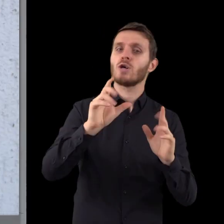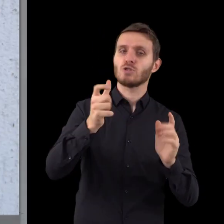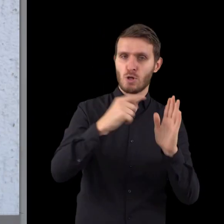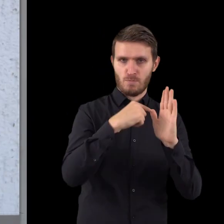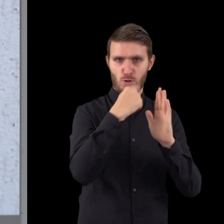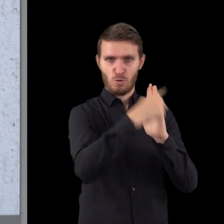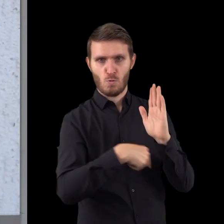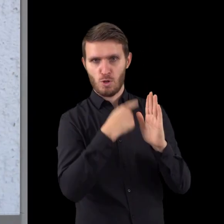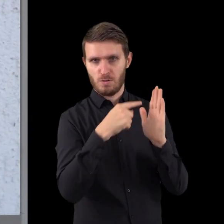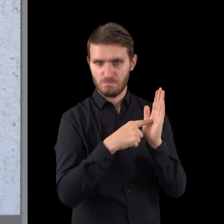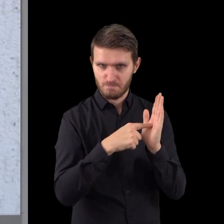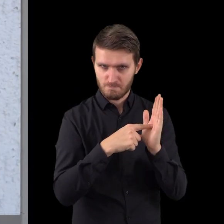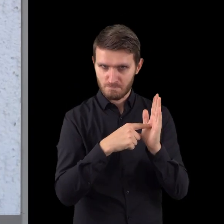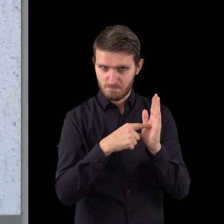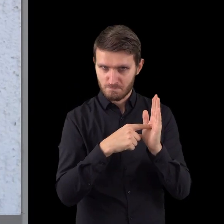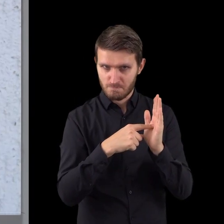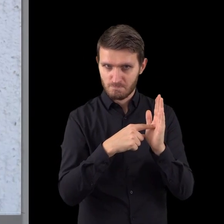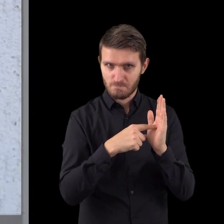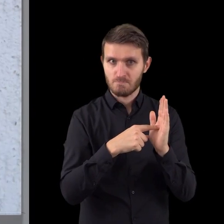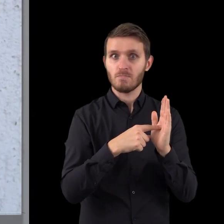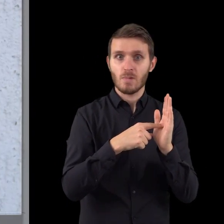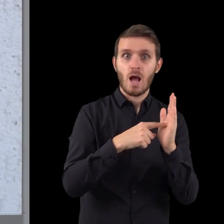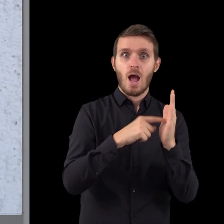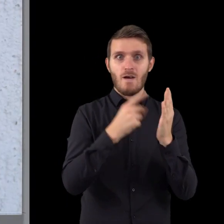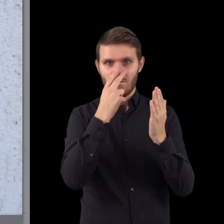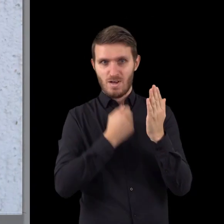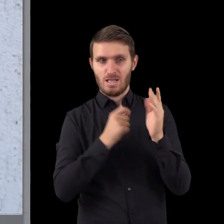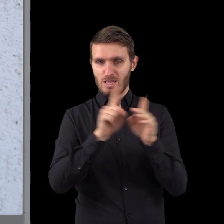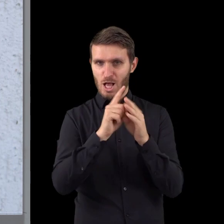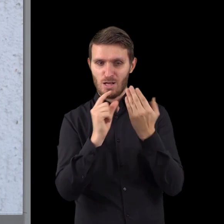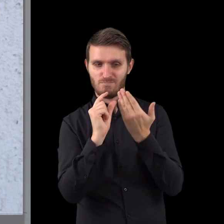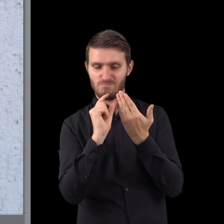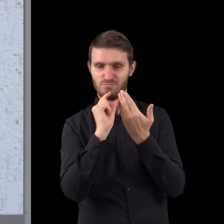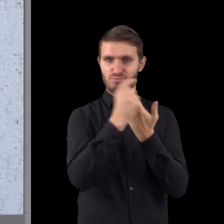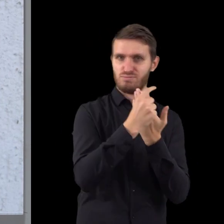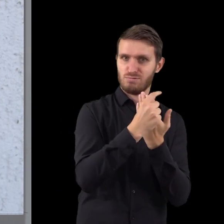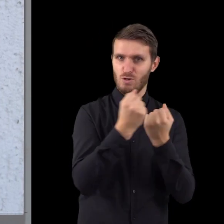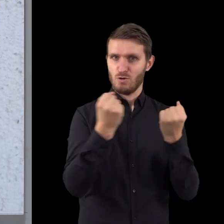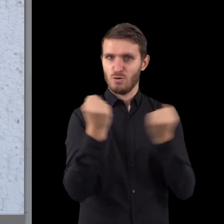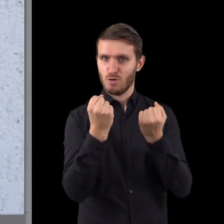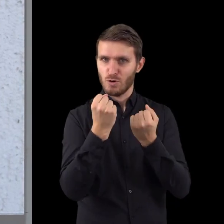Zdjęcie to przedstawia dłoń, zakończoną takim mocnym akcentem